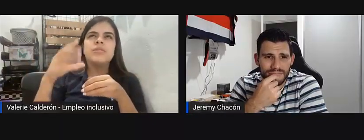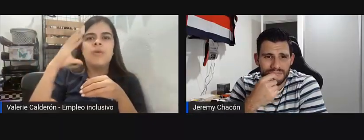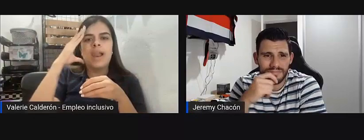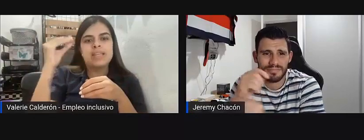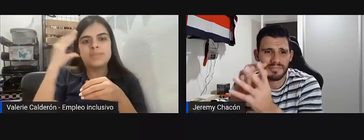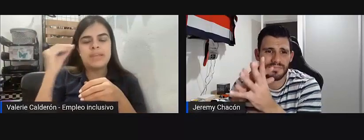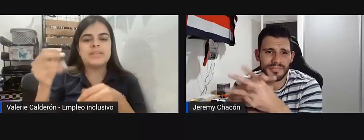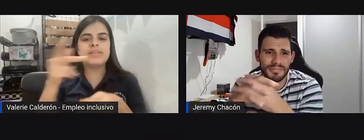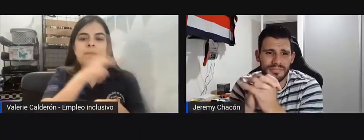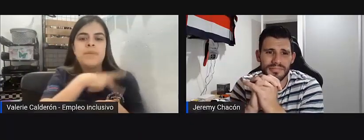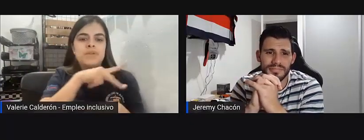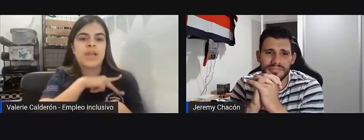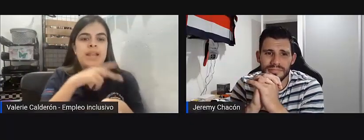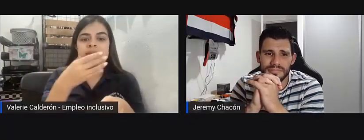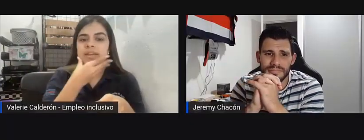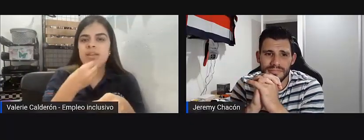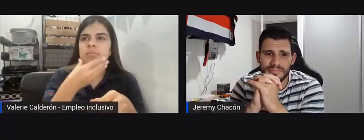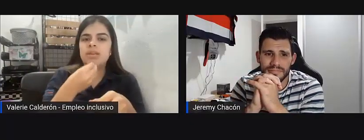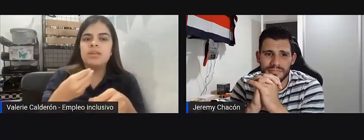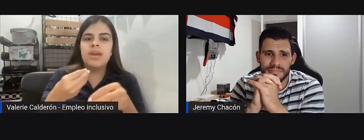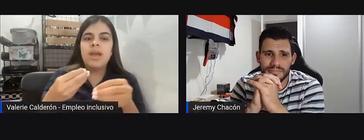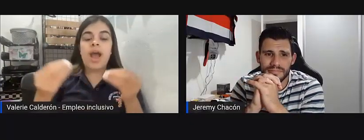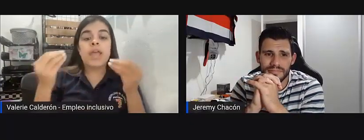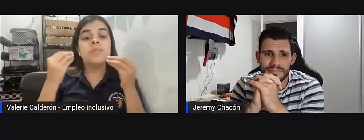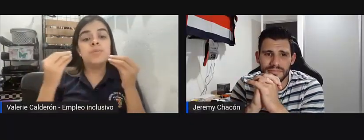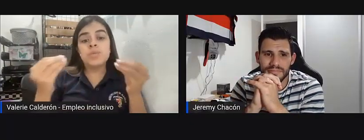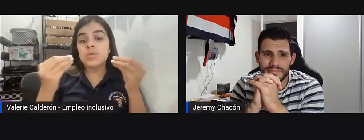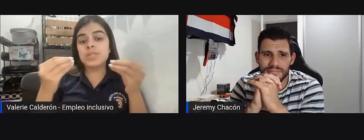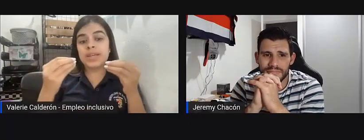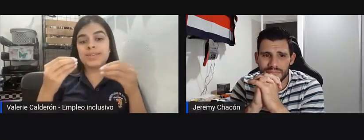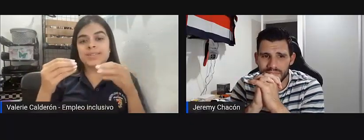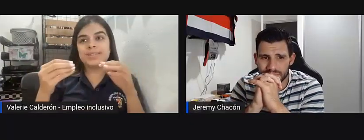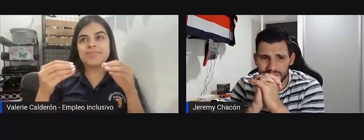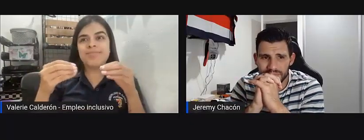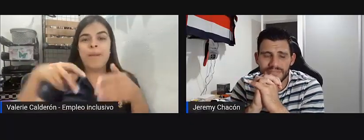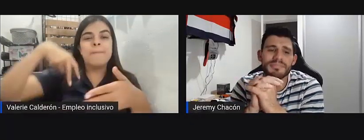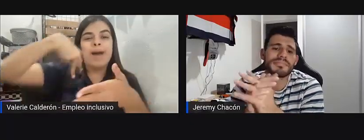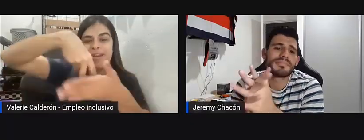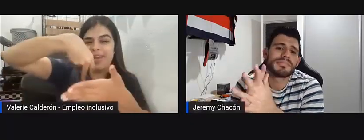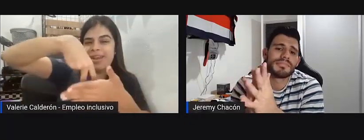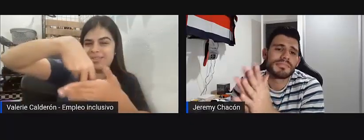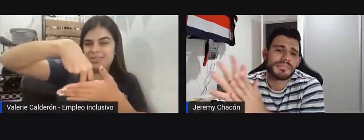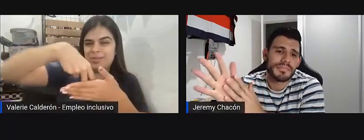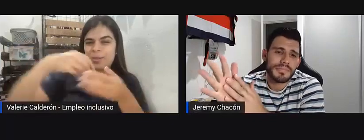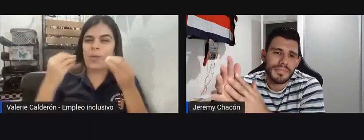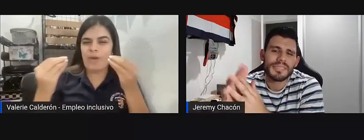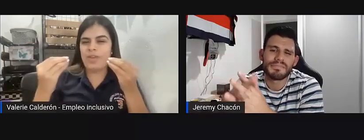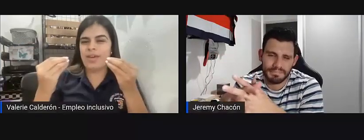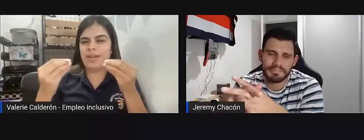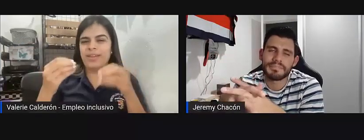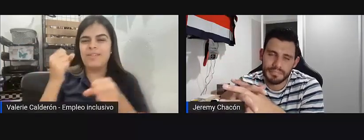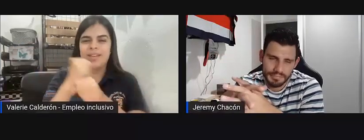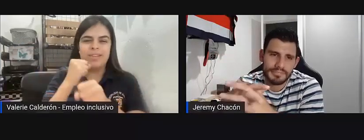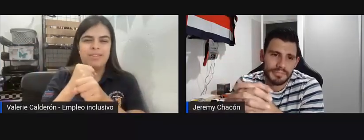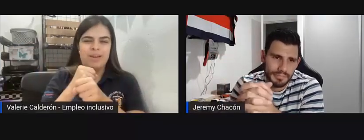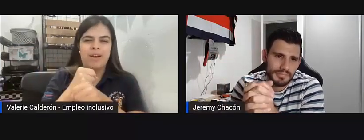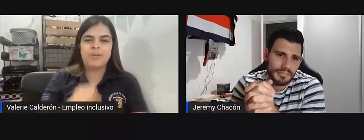o a la experiencia personal de Jeremy Hay muchas barreras todavía al nivel de trabajo